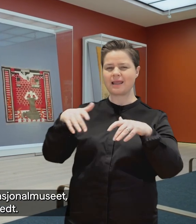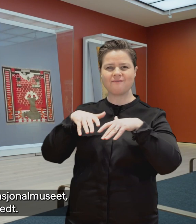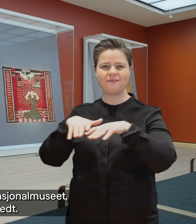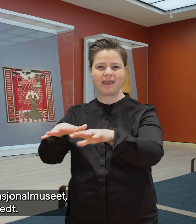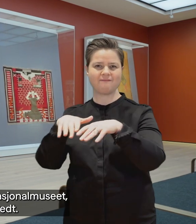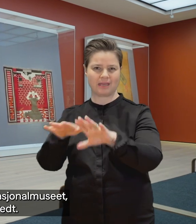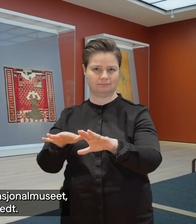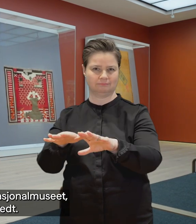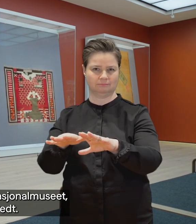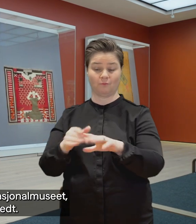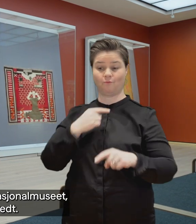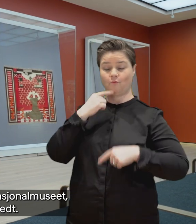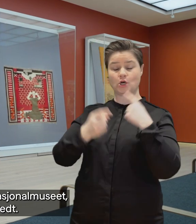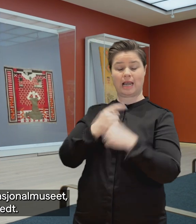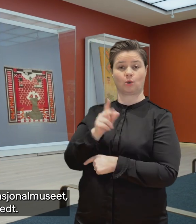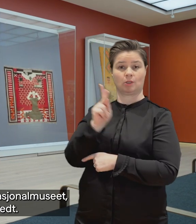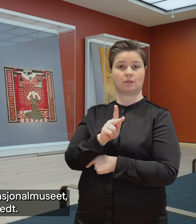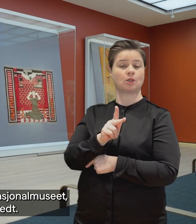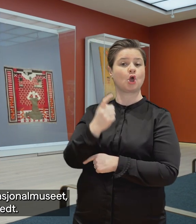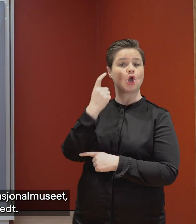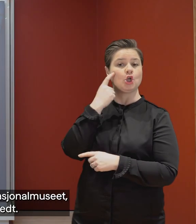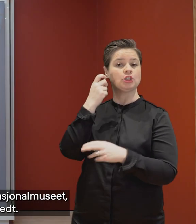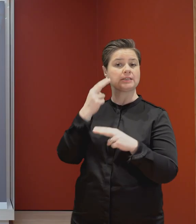forteller kurator ved Nasjonalmuseet, Øystein Ustvedt.